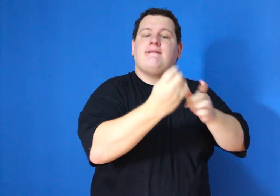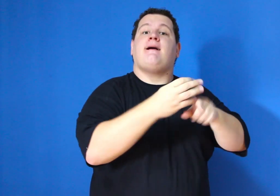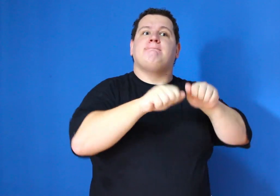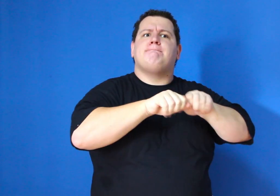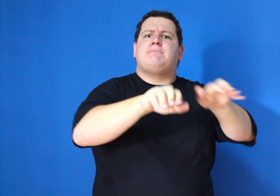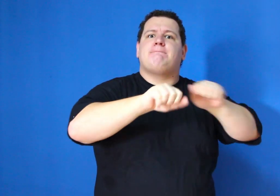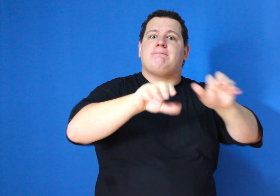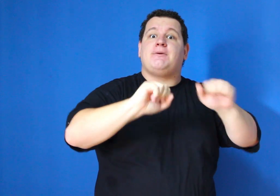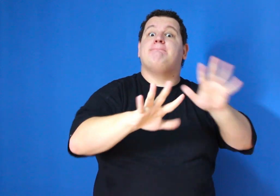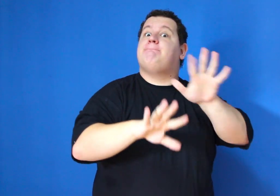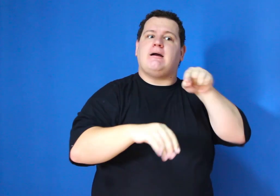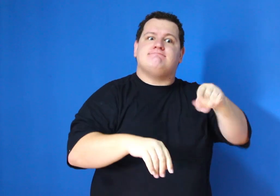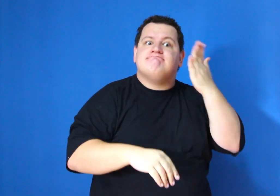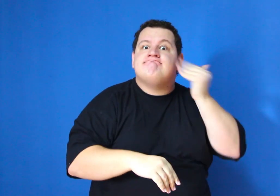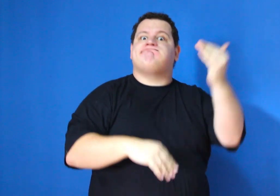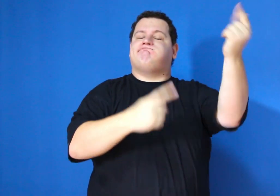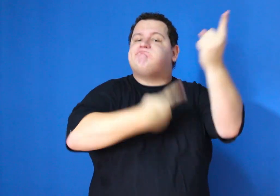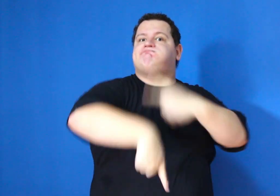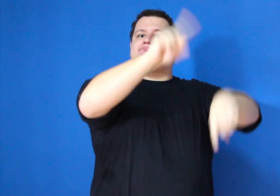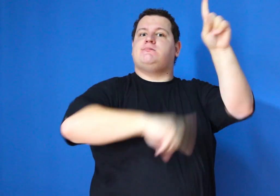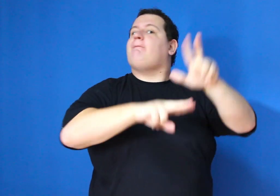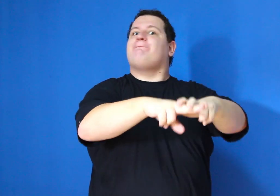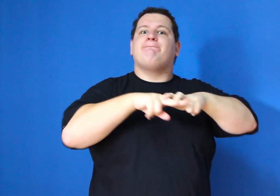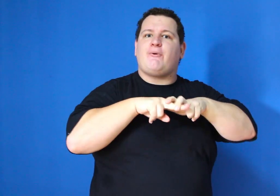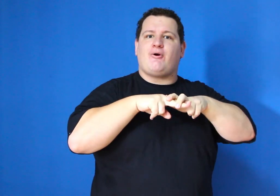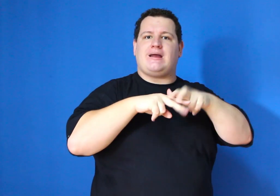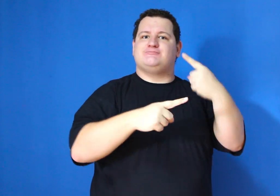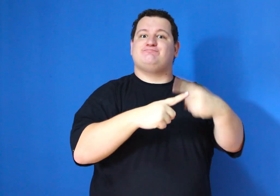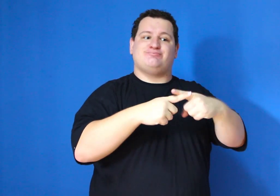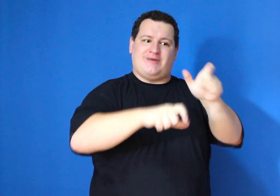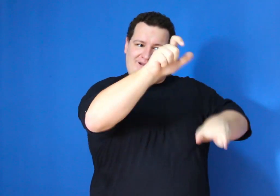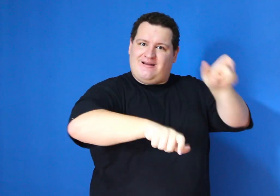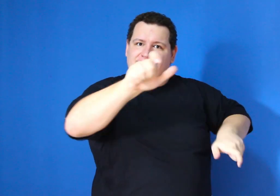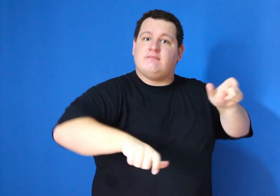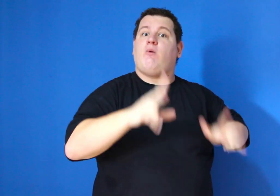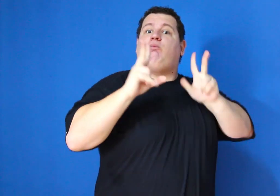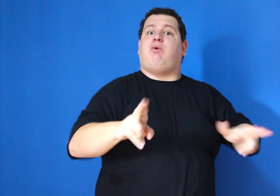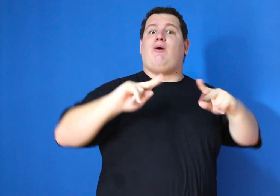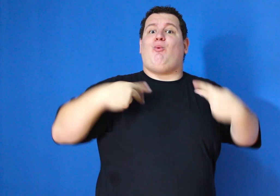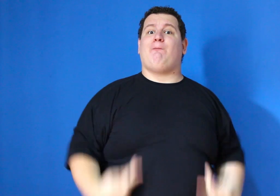Os seus quadrinhos se espalharam e foram um sucesso, porque esses super-heróis agem como humanos.